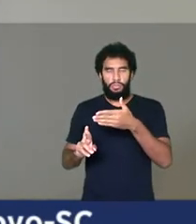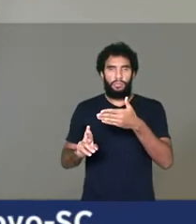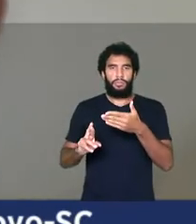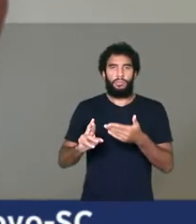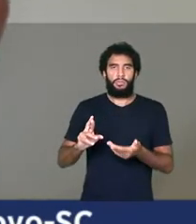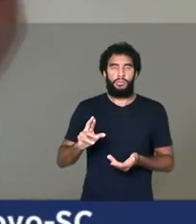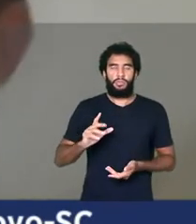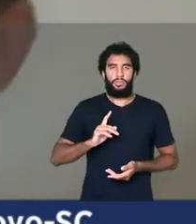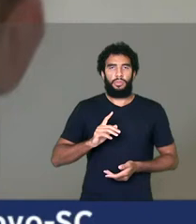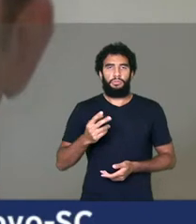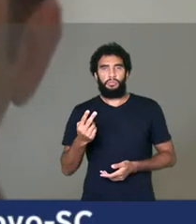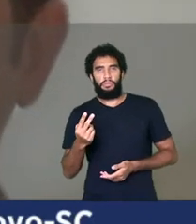QUERER SER REFERÊNCIA EM CASSINOS E TER DOIS OU TRÊS,